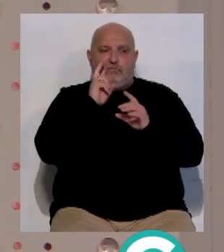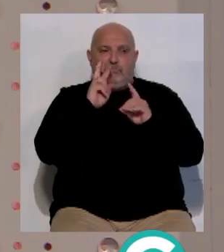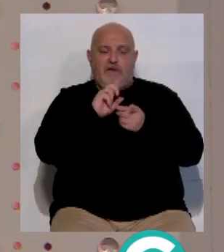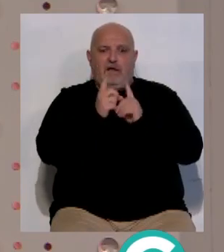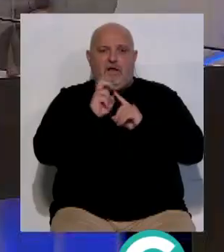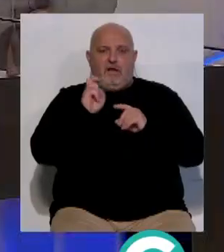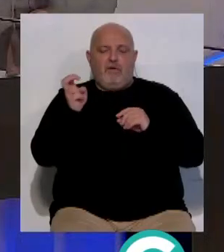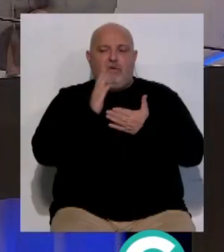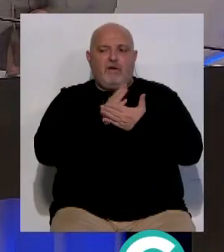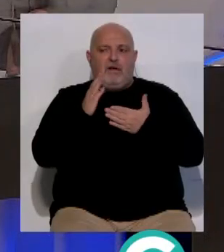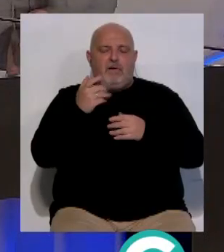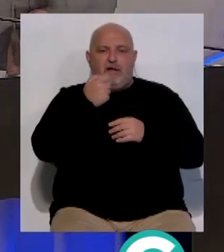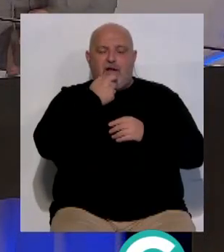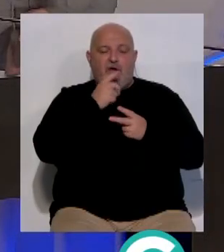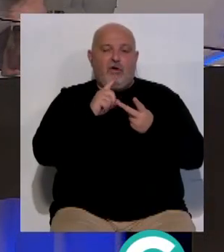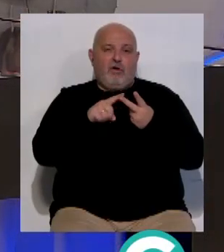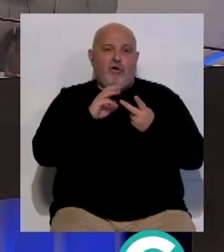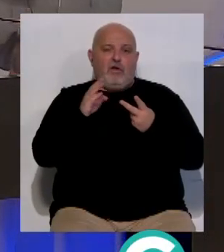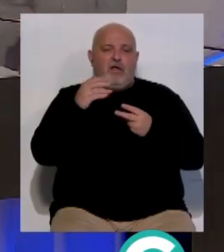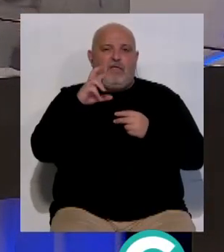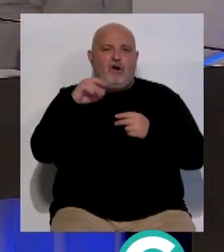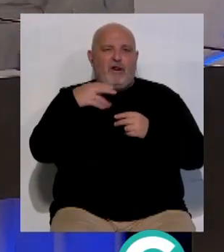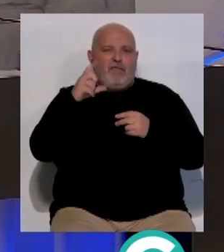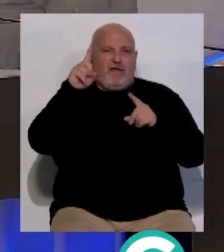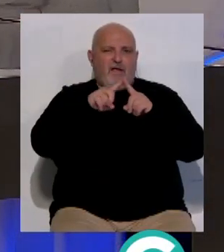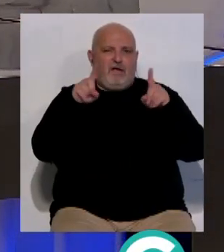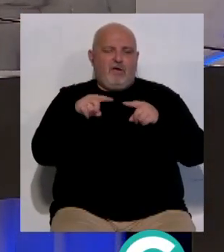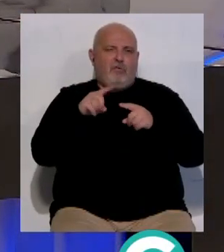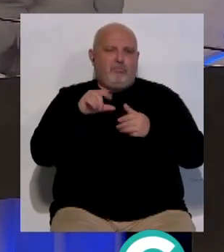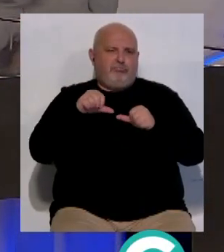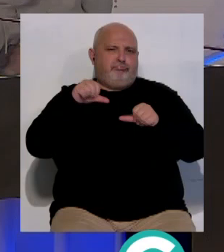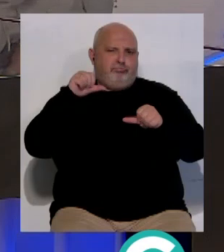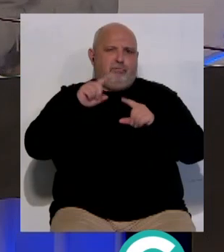por un lado Gil Manzano y por otro lado del cero grande que ya es reincidente pero tú me tendrás a